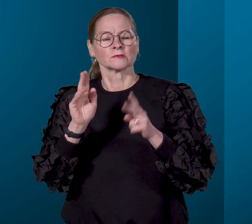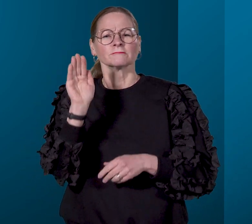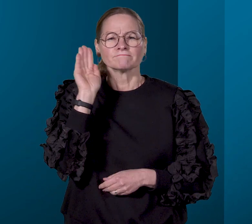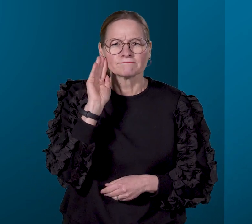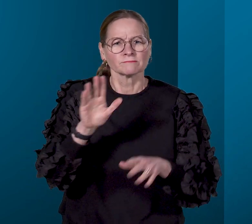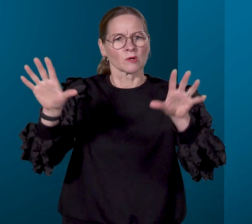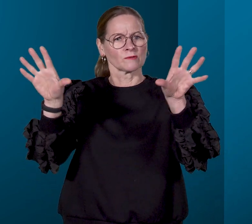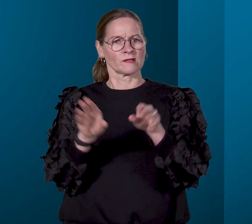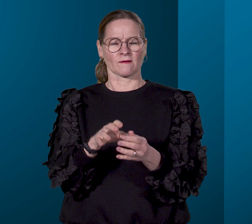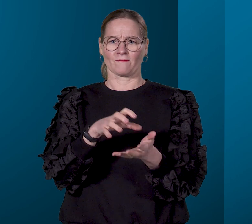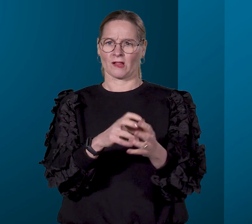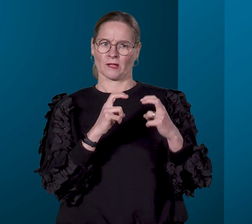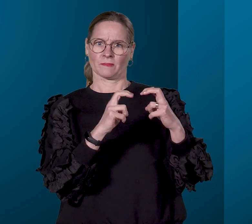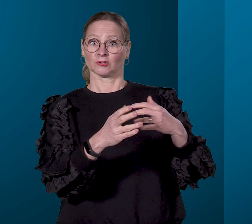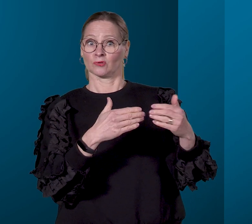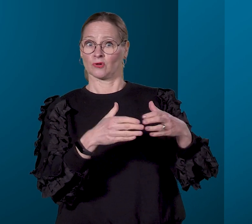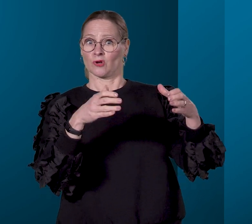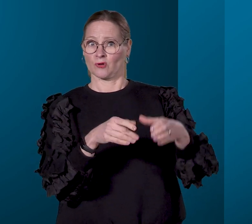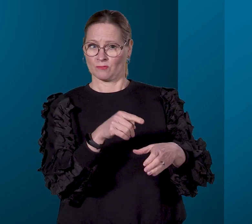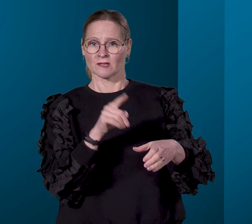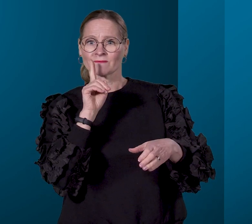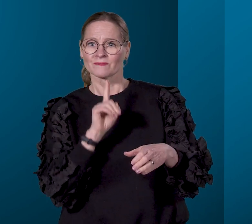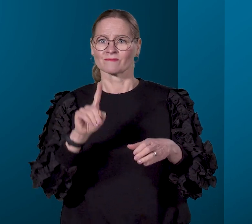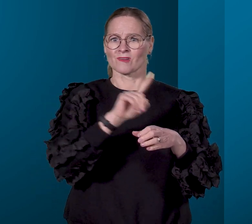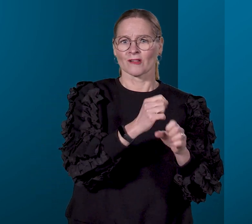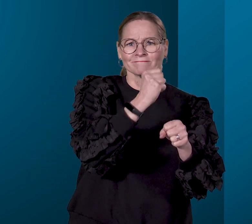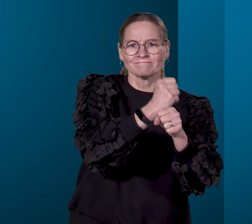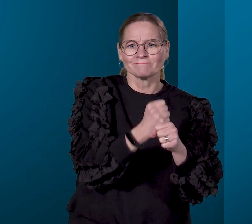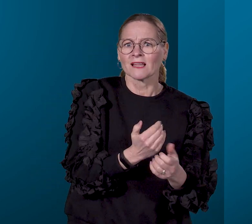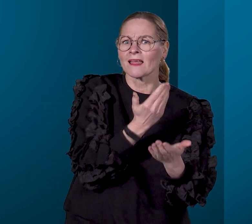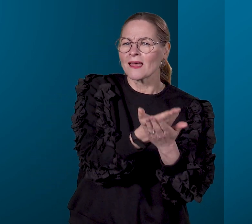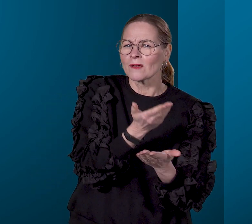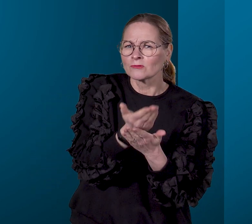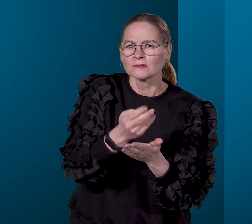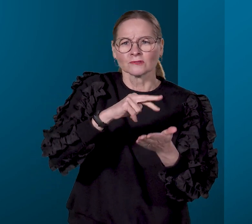yhteenveto valtioneuvoston työryhmän viime vuonna laatimista ehdotuksista -